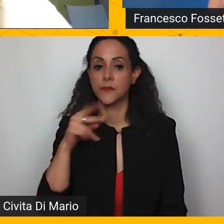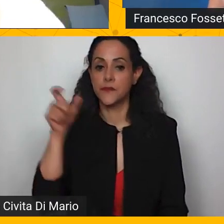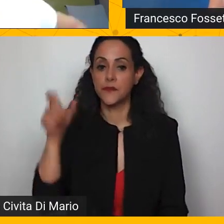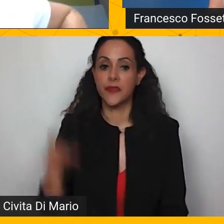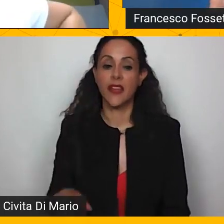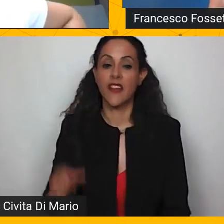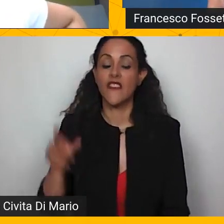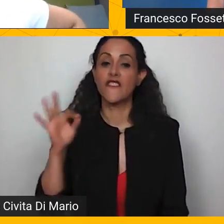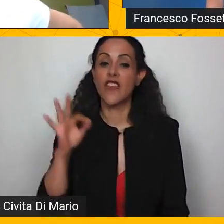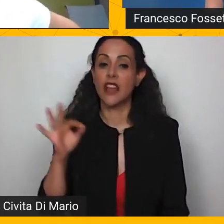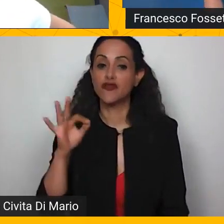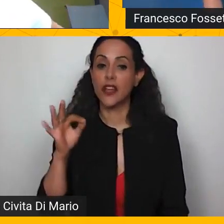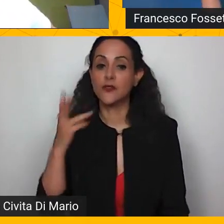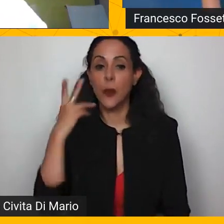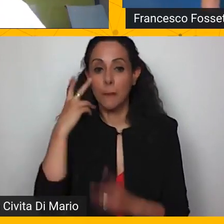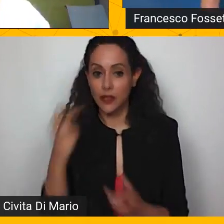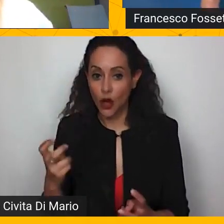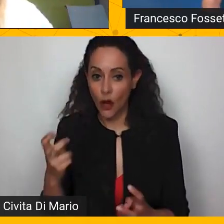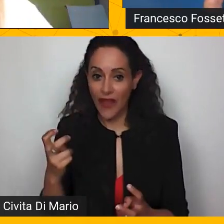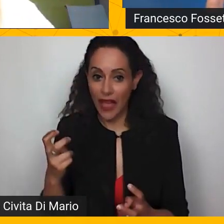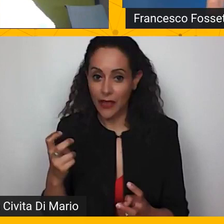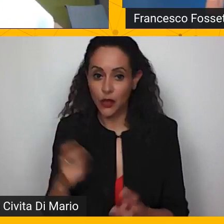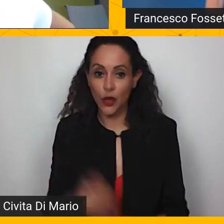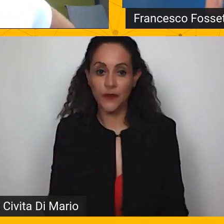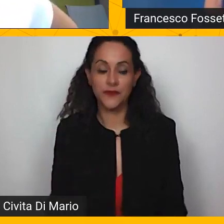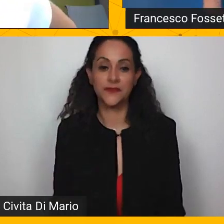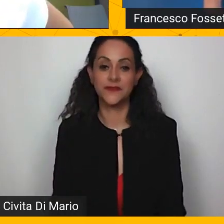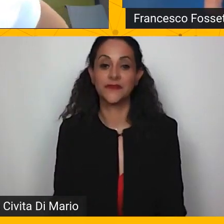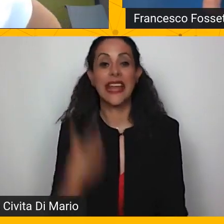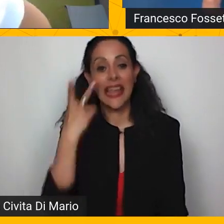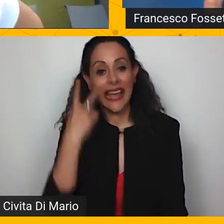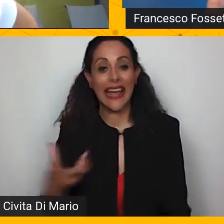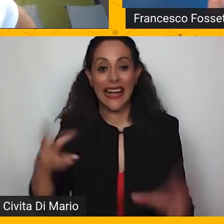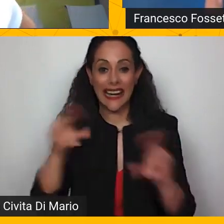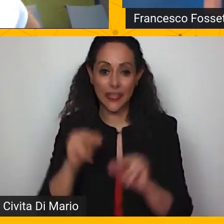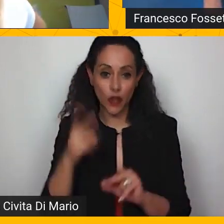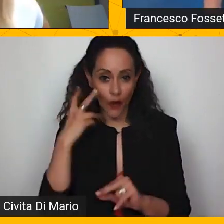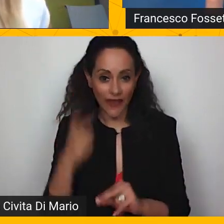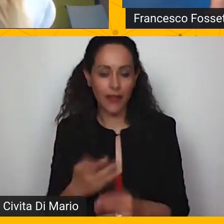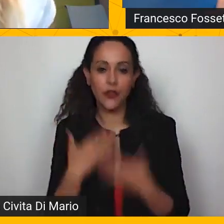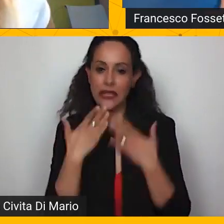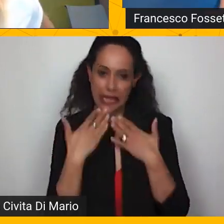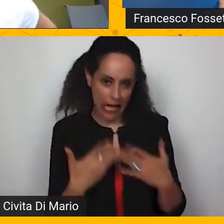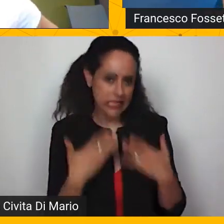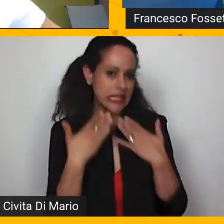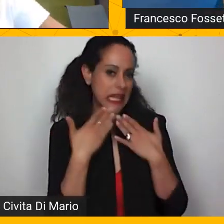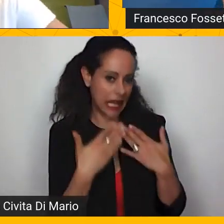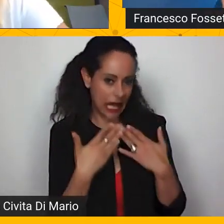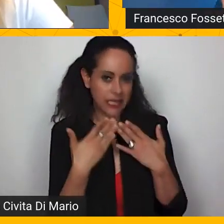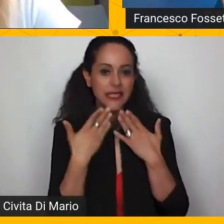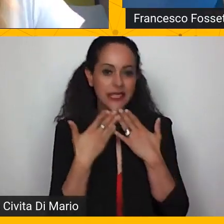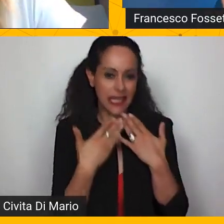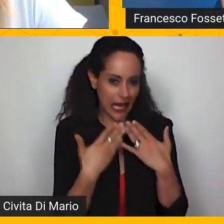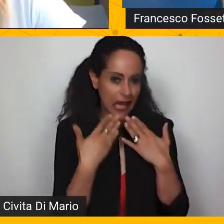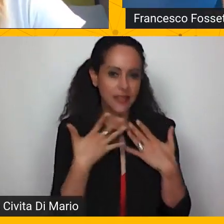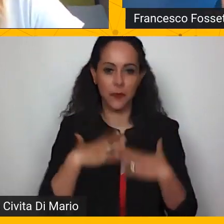Francesco ben eh ben trovato,